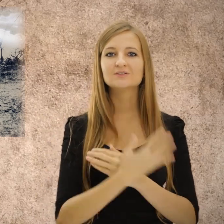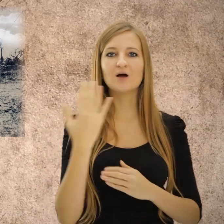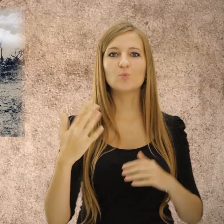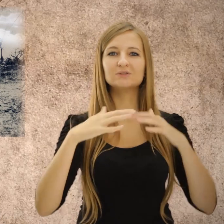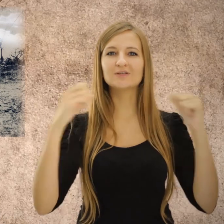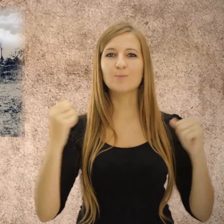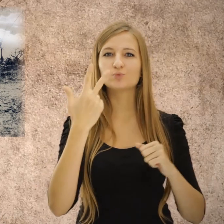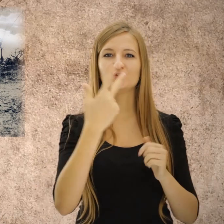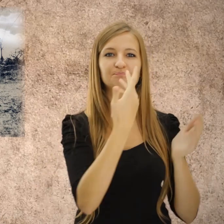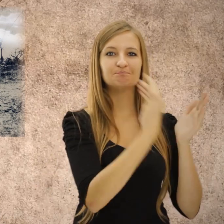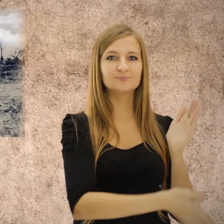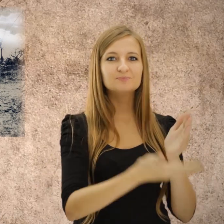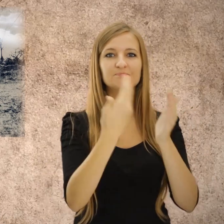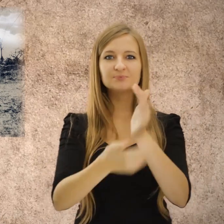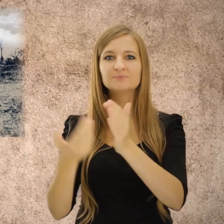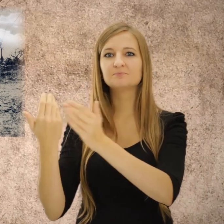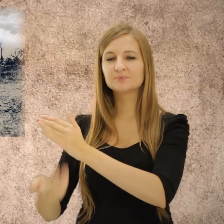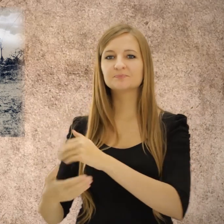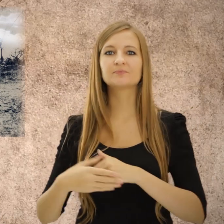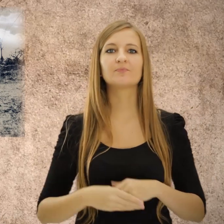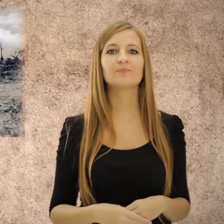Okazało się, że wszyscy zaborcy przegrali.